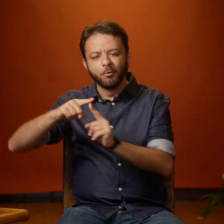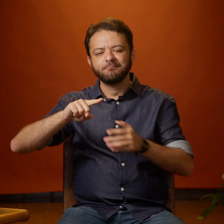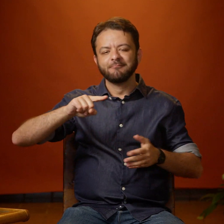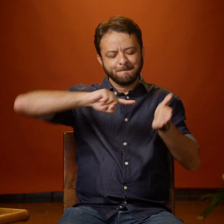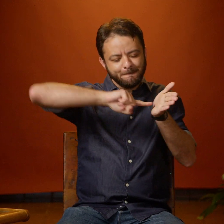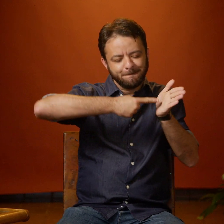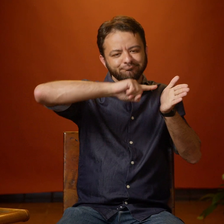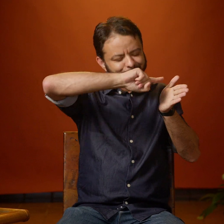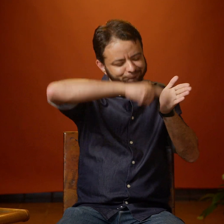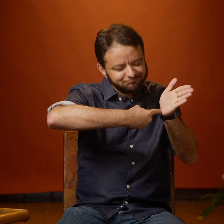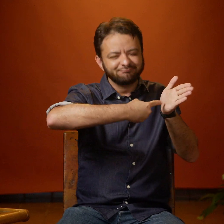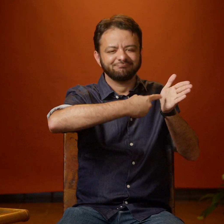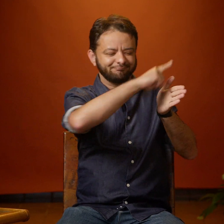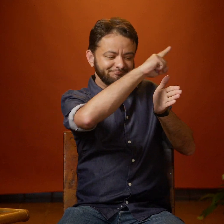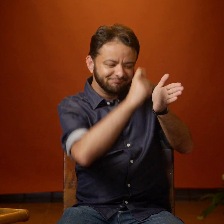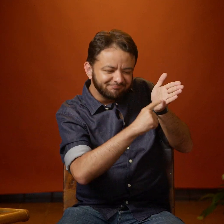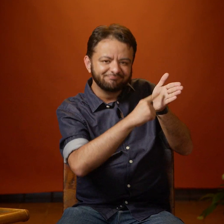nós colocamos também.